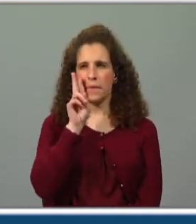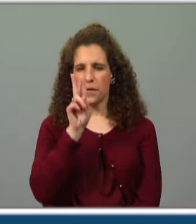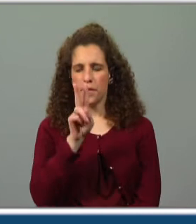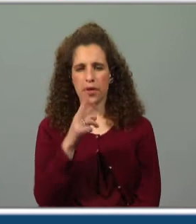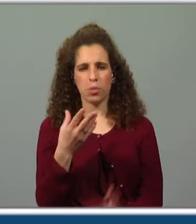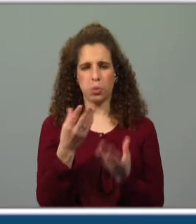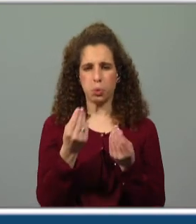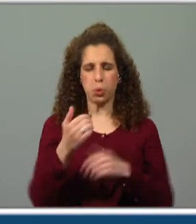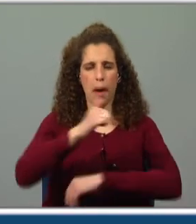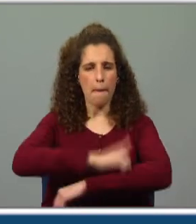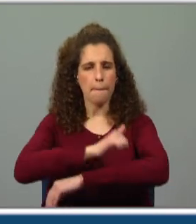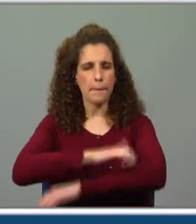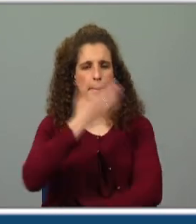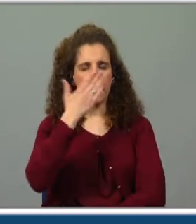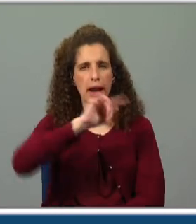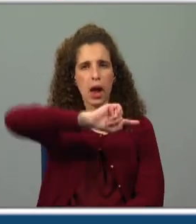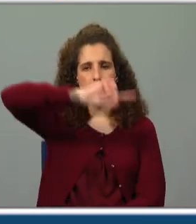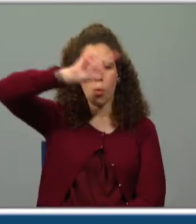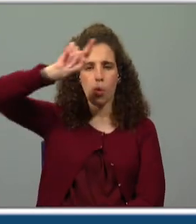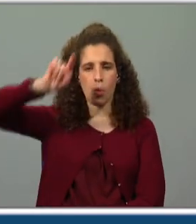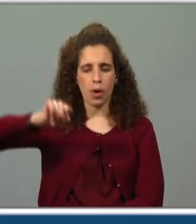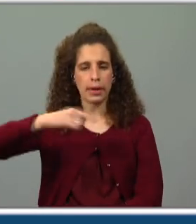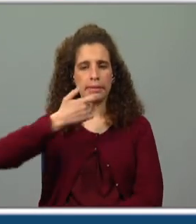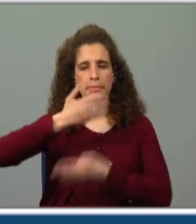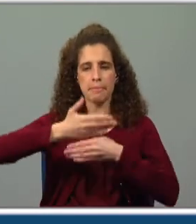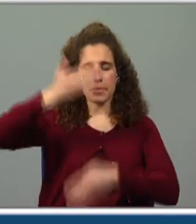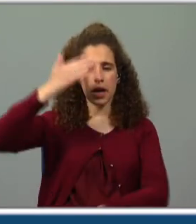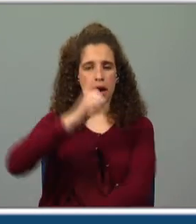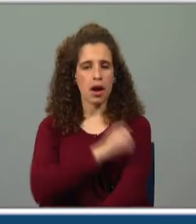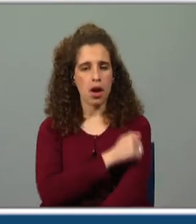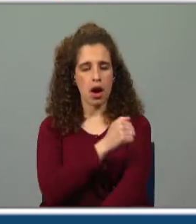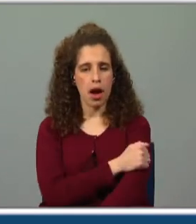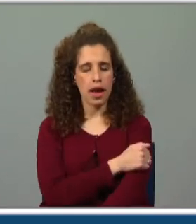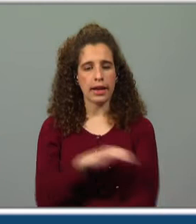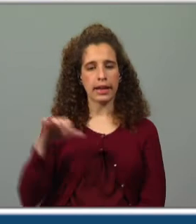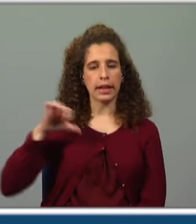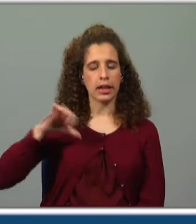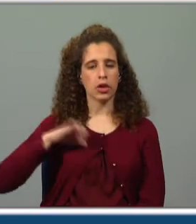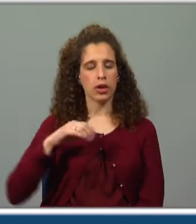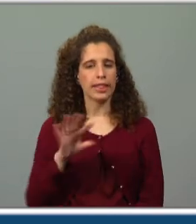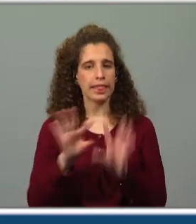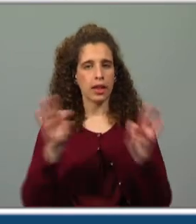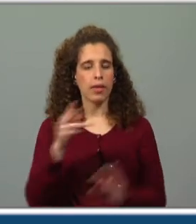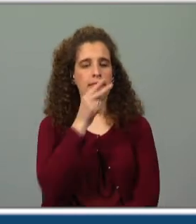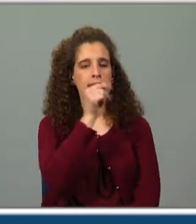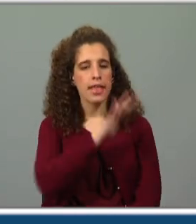janelas que parecem um arco as paredes do Casarão são castanhos como a terra 看起來像拱形牆壁的窗戶來自卡薩朗的棕色像大地一樣